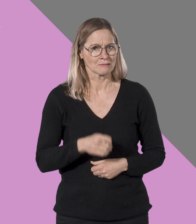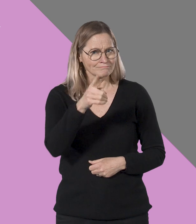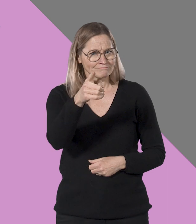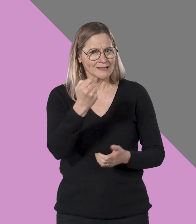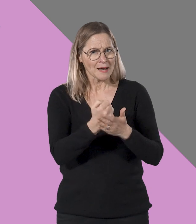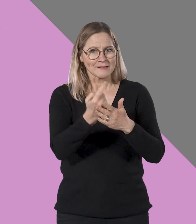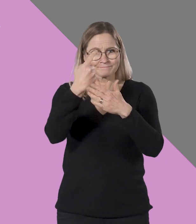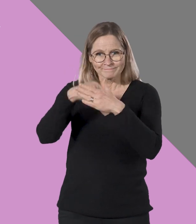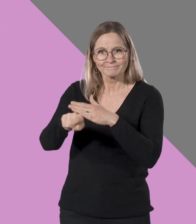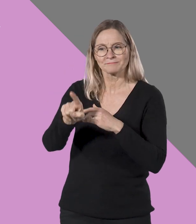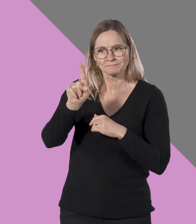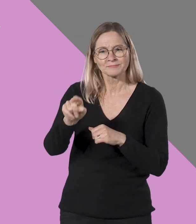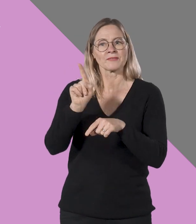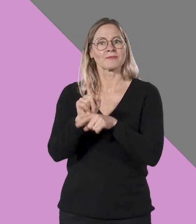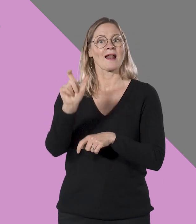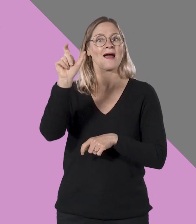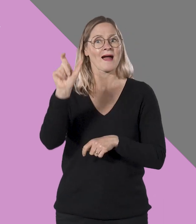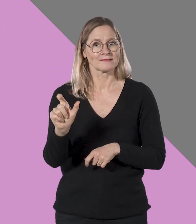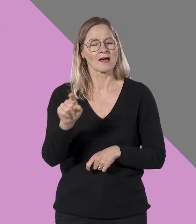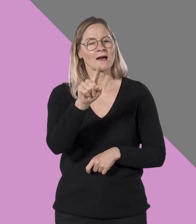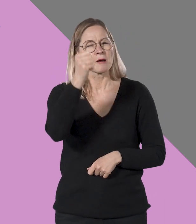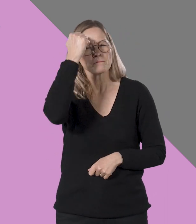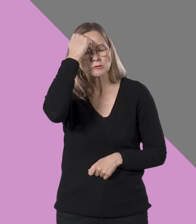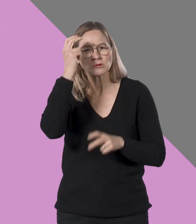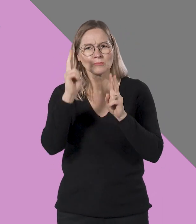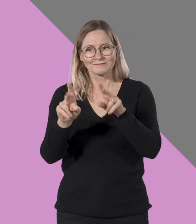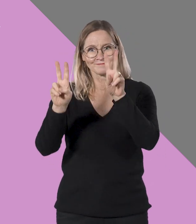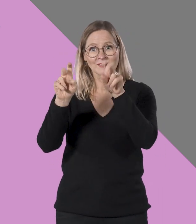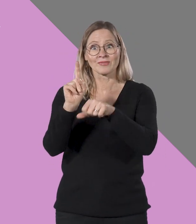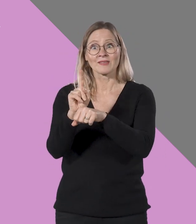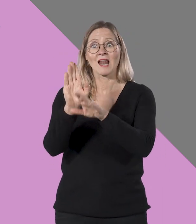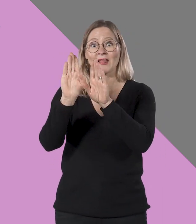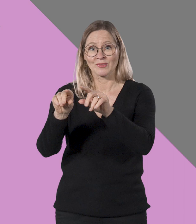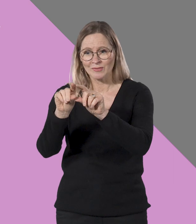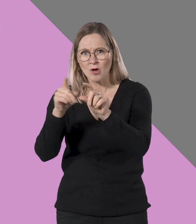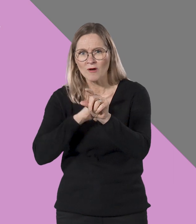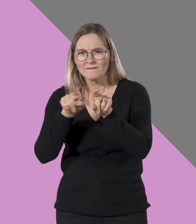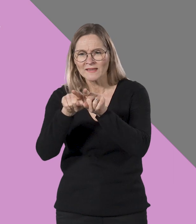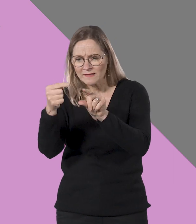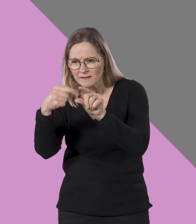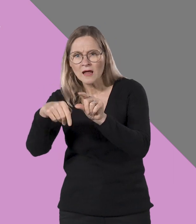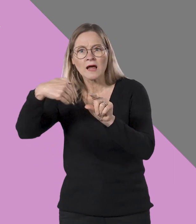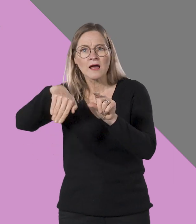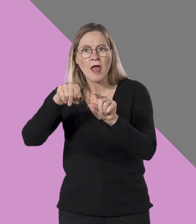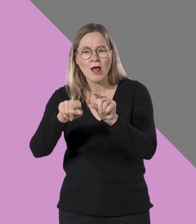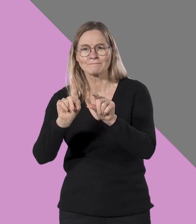Käykäähän siis itsekin liittymässä tilaajiksi! Muistakaa myös painaa kellon kuvaa tilattu-napin vierestä, -